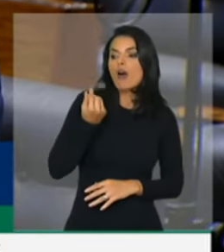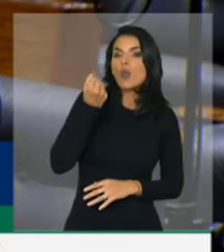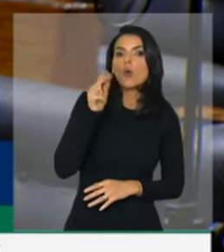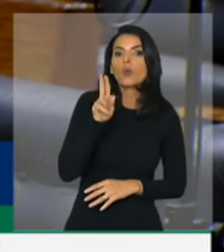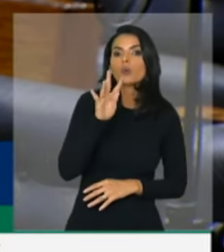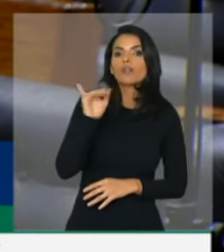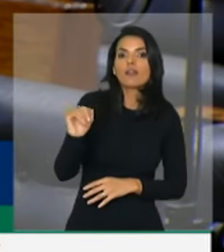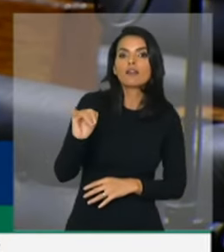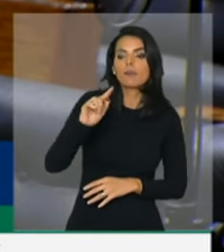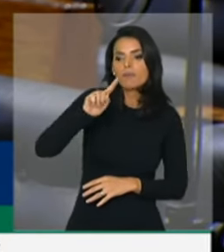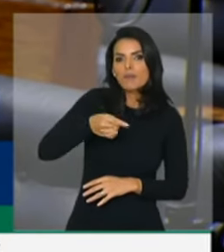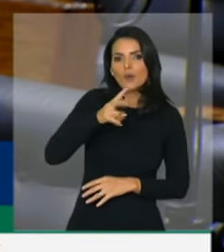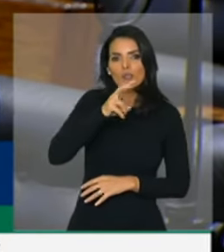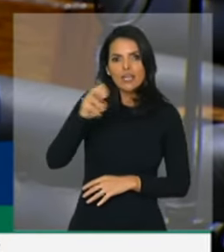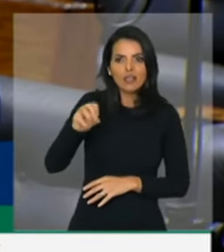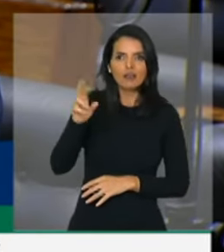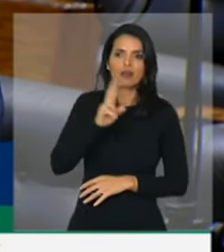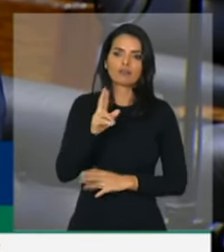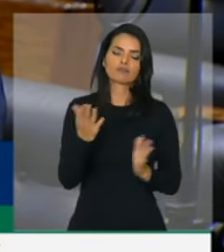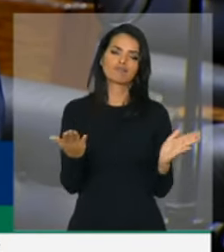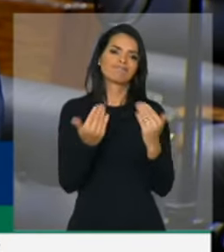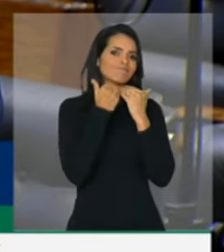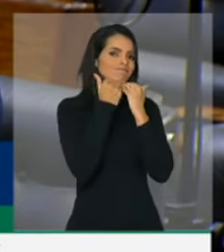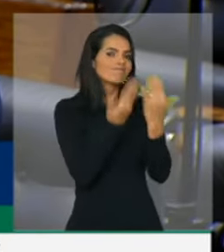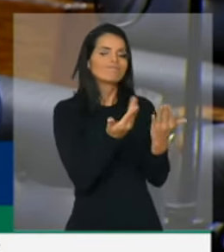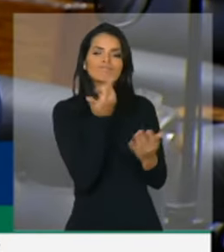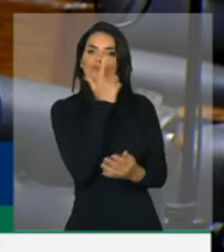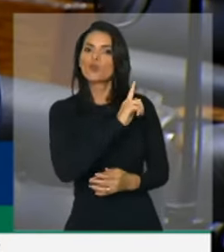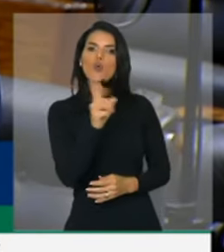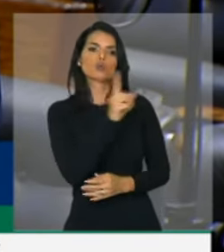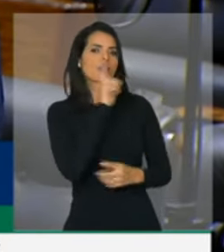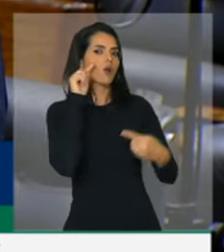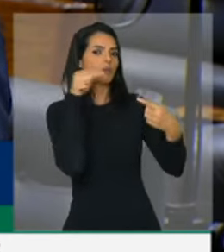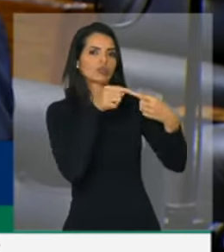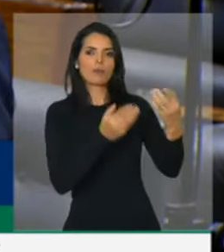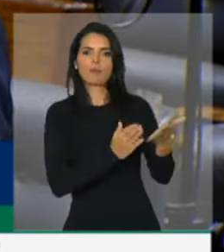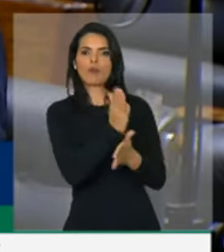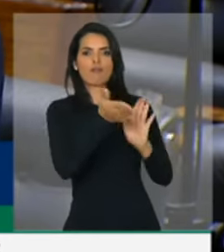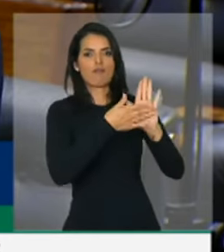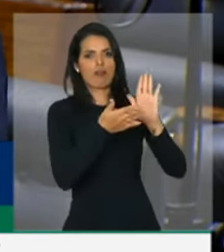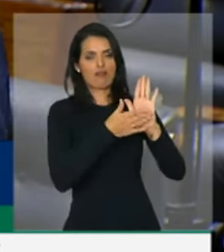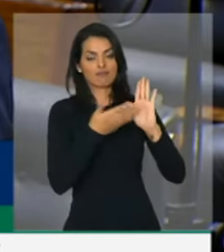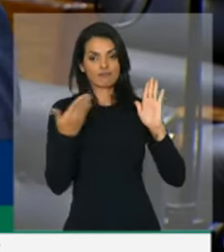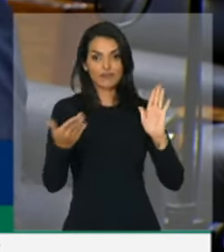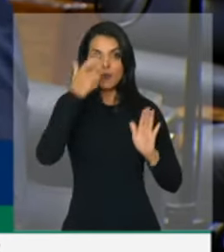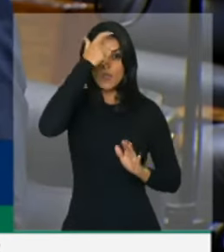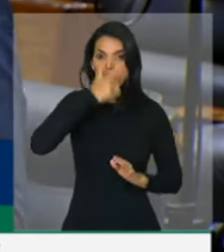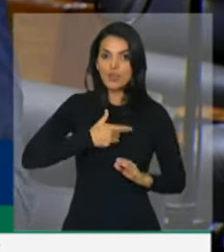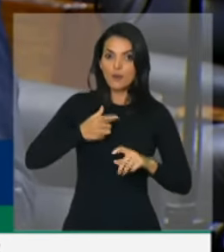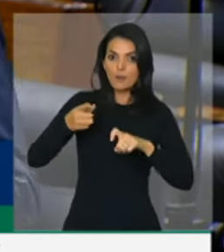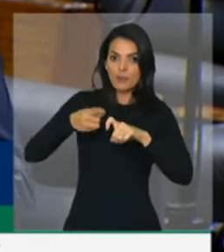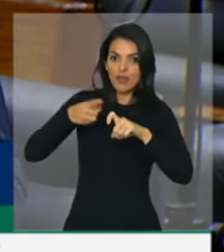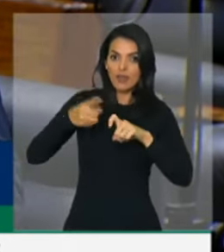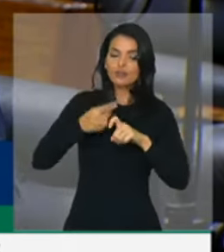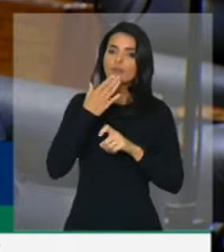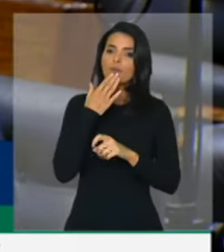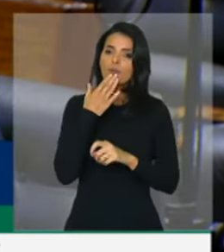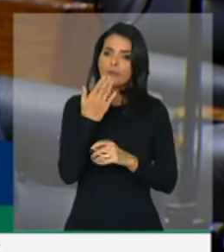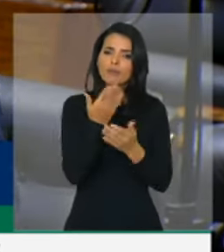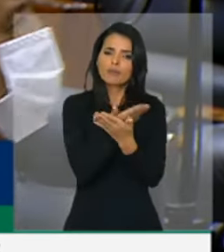NÃO VAI CONSEGUIR ATINGIR O NOSSO OBJETIVO, DE FORMA QUE COMO EU COMO MÉDICO, EU PEDIRIA PARA QUE TODOS OS SENHORES E SENHORAS DEPUTADOS, A GENTE PUDESSE APROVAR O